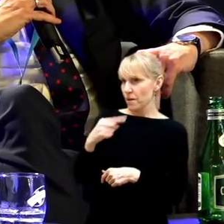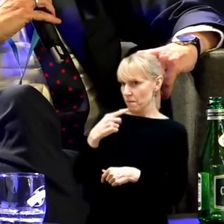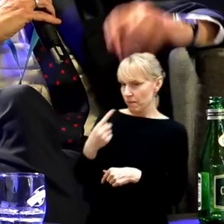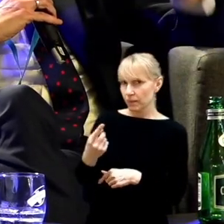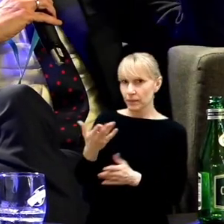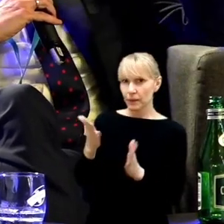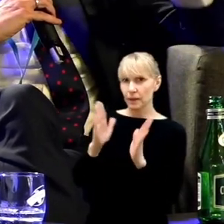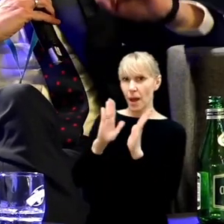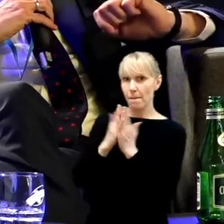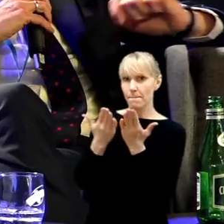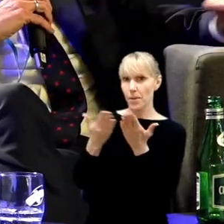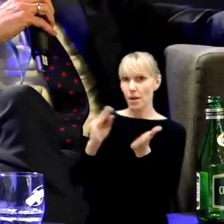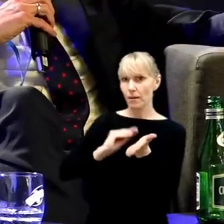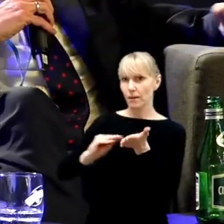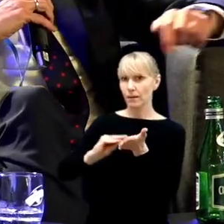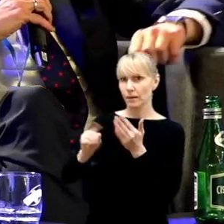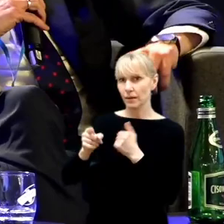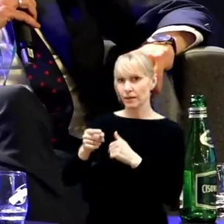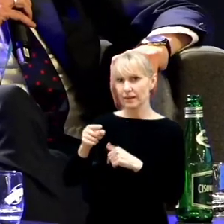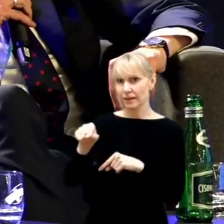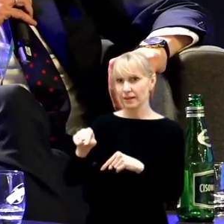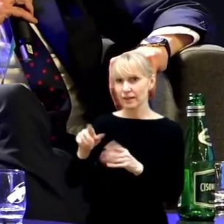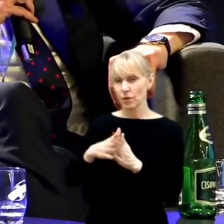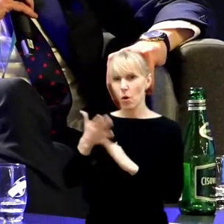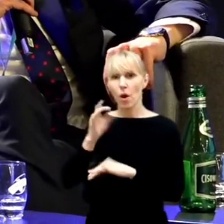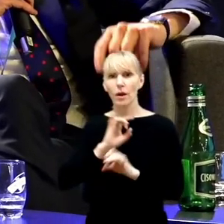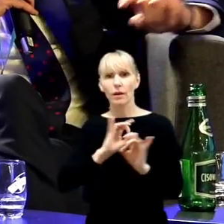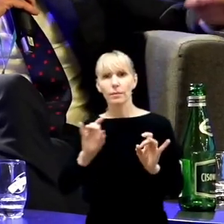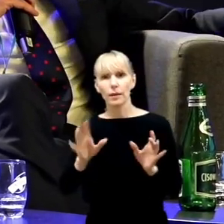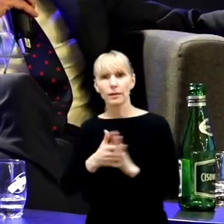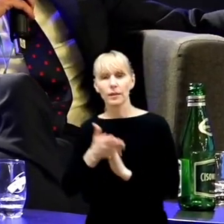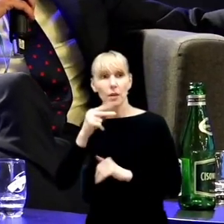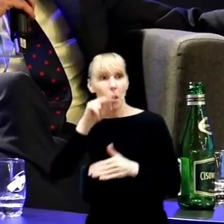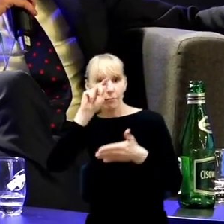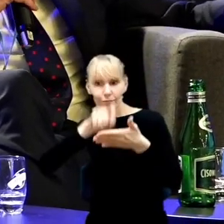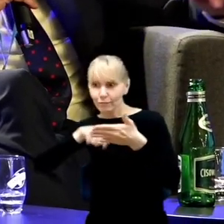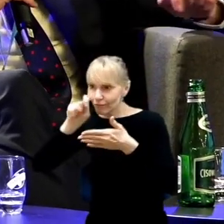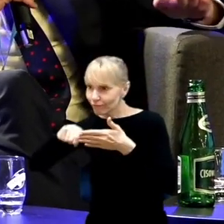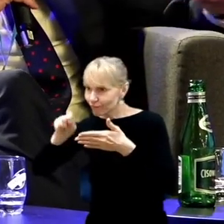i akurat miałem okazję tutaj z Panią profesor recenzować i powiem szczerze, że to co tutaj Pan Kamil powiedział,